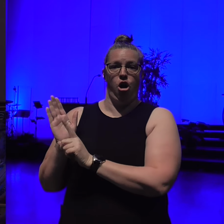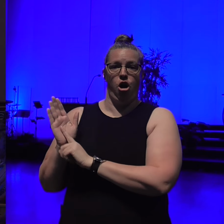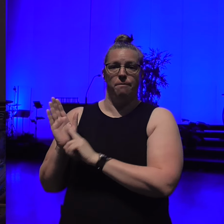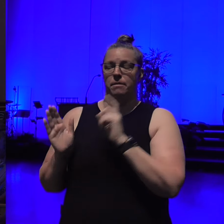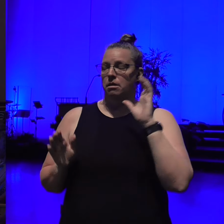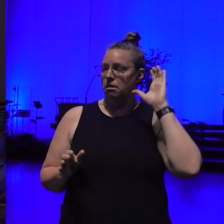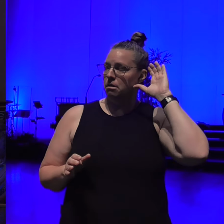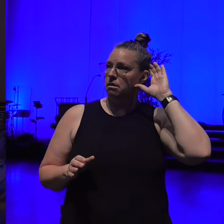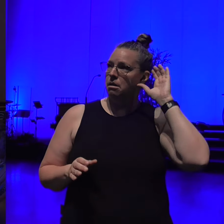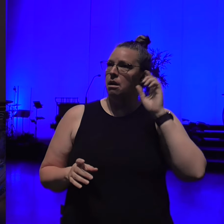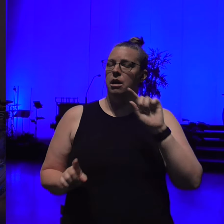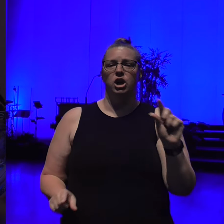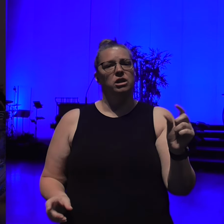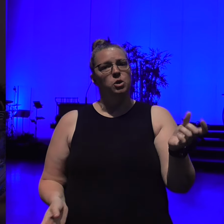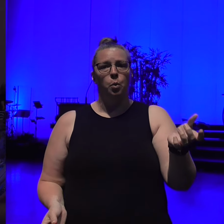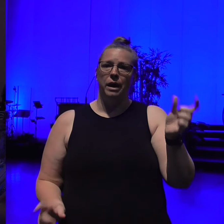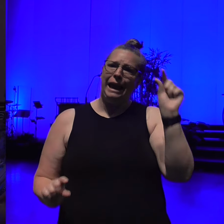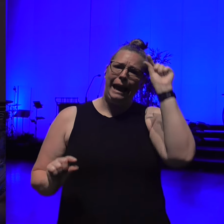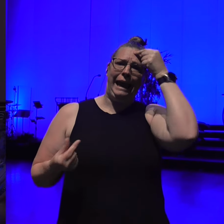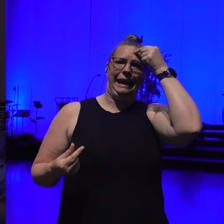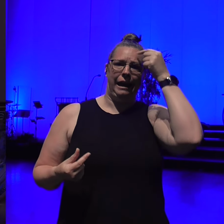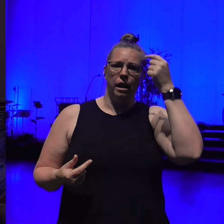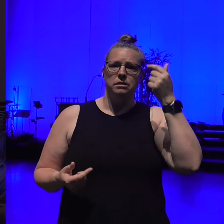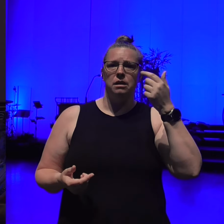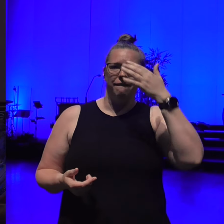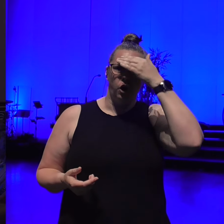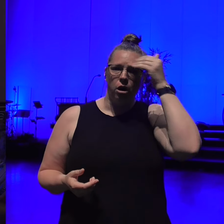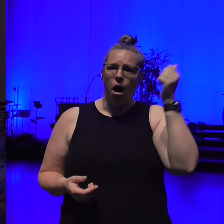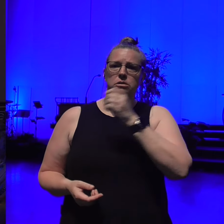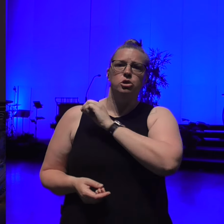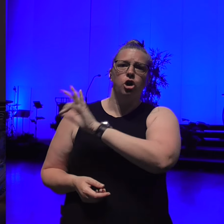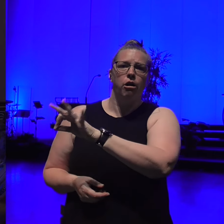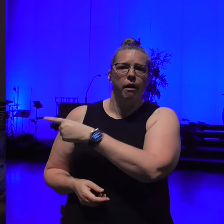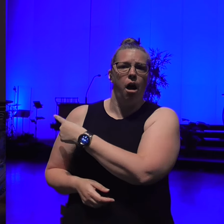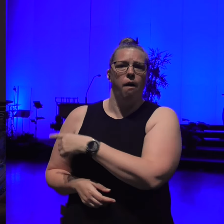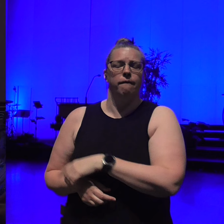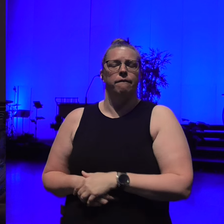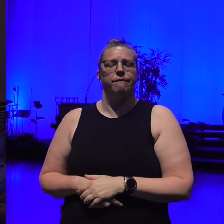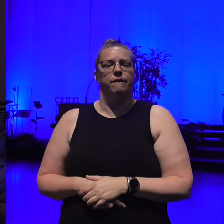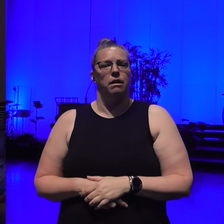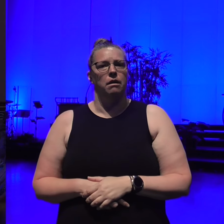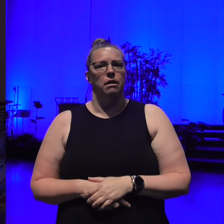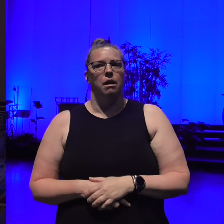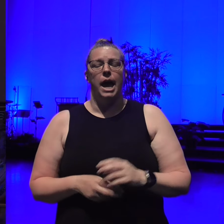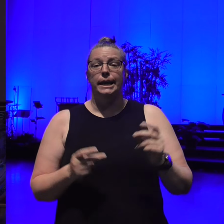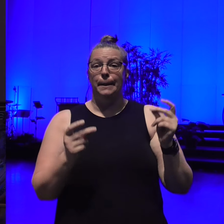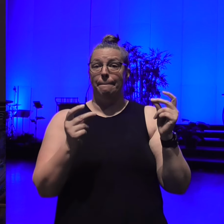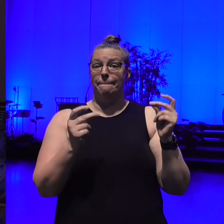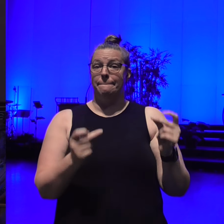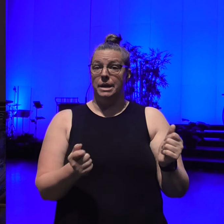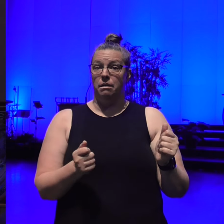Idiota", me dije a mí mismo "Olvidaste apagar tu alarma". E inmediatamente otra voz